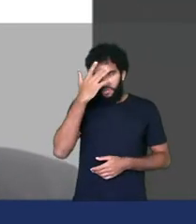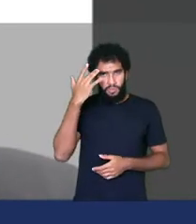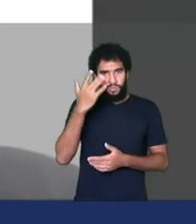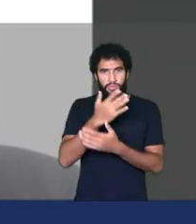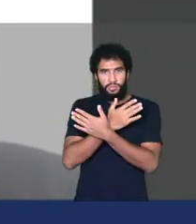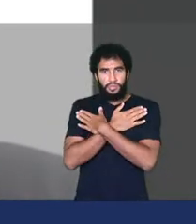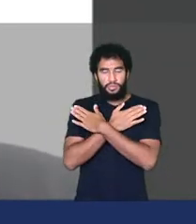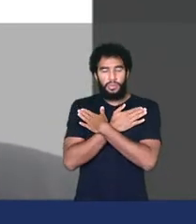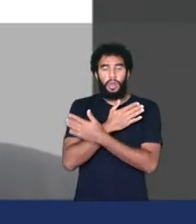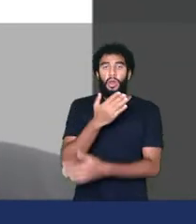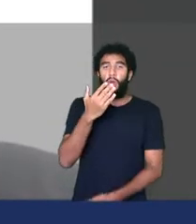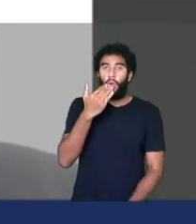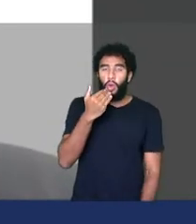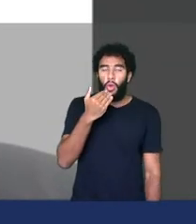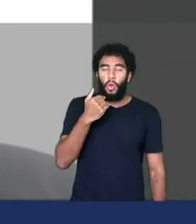PASSANDO FOME, DESEMPREGADO, O ALIMENTO NOSSO POLUÍDO PELOS